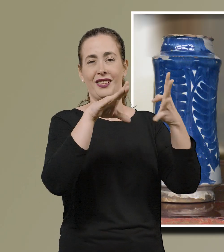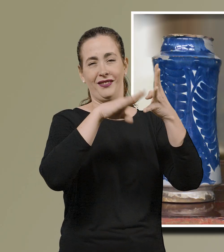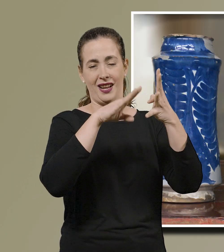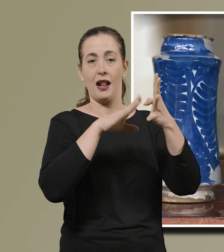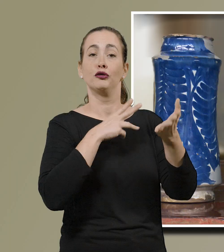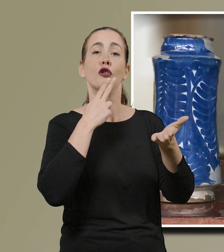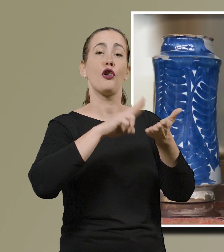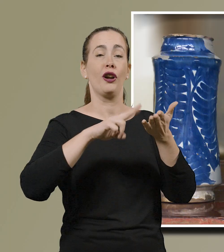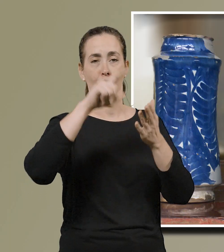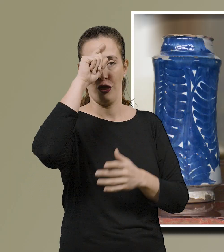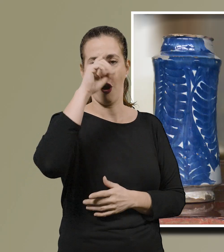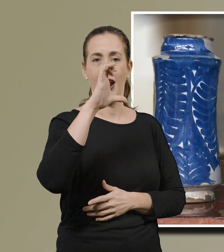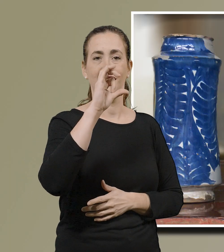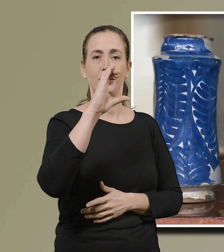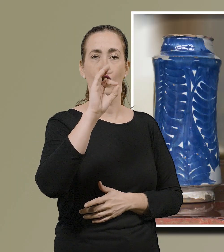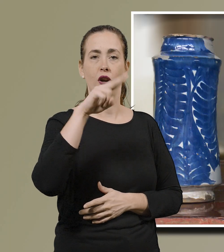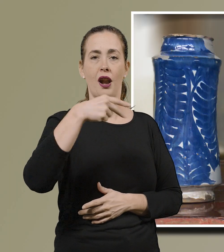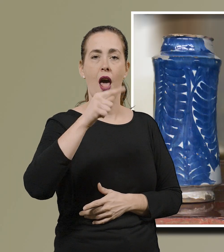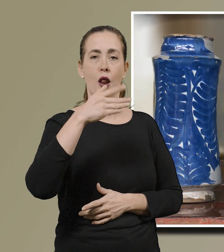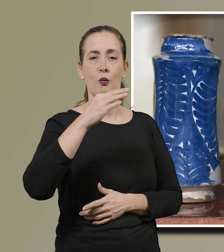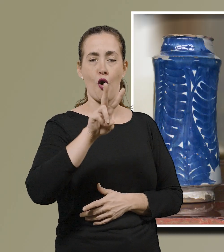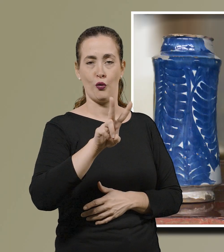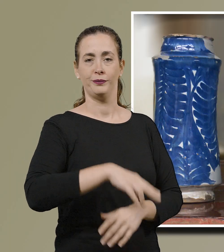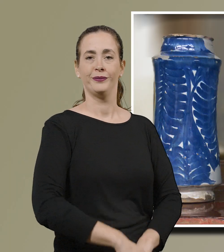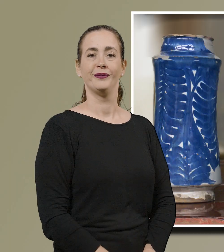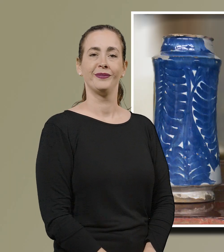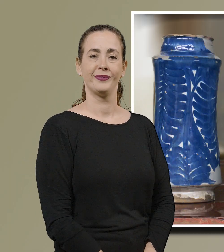de finals del segle XVII de la sèrie d’Escornalbou.